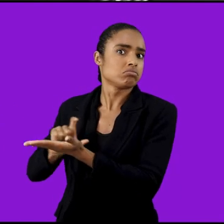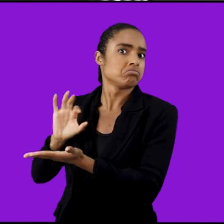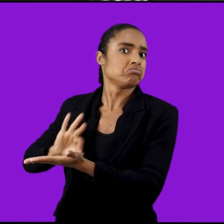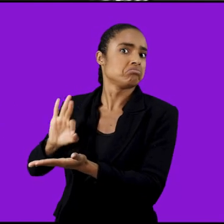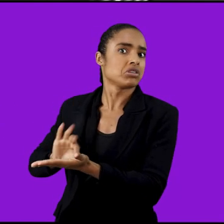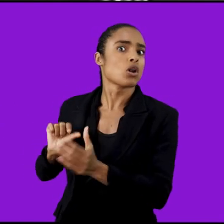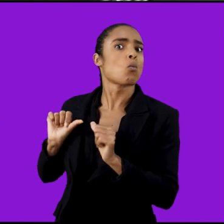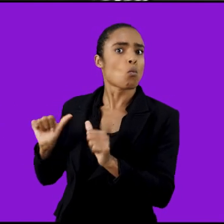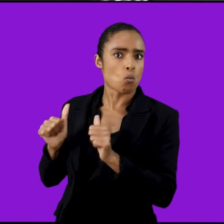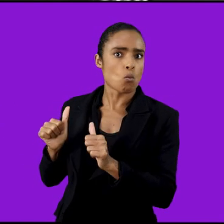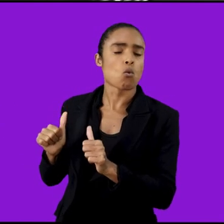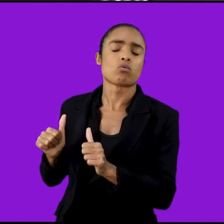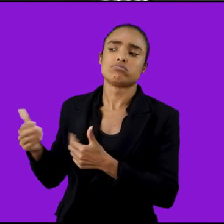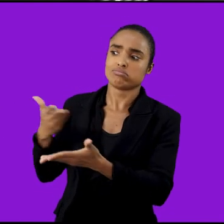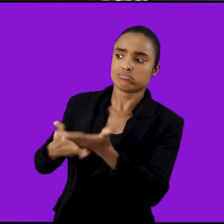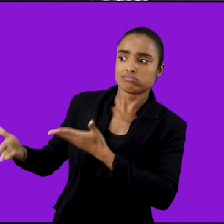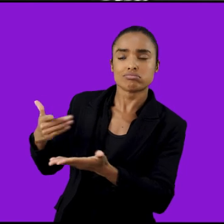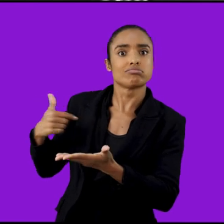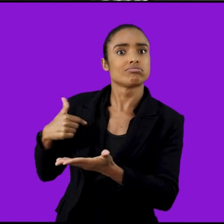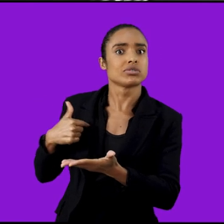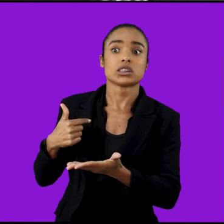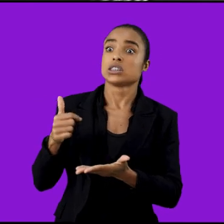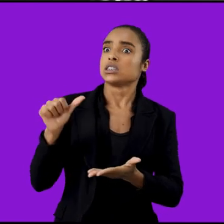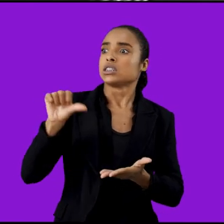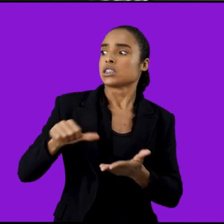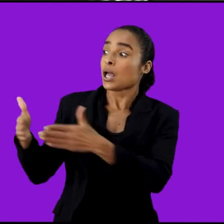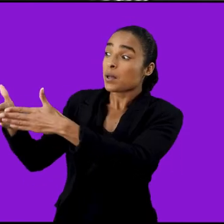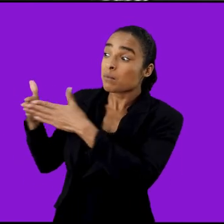aí, eu fui pedir demissão pra me dedicar pra Feira Preta e foi quando eu quebrei. Aí,